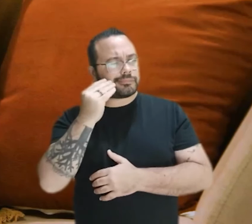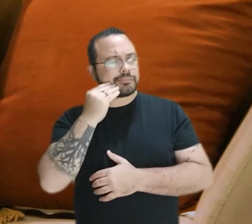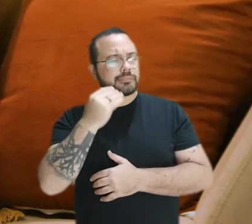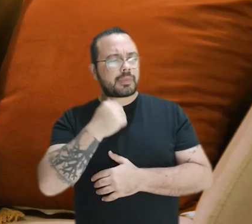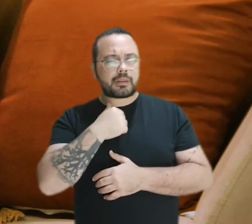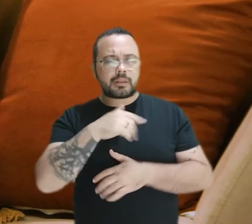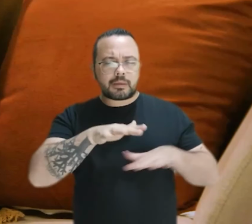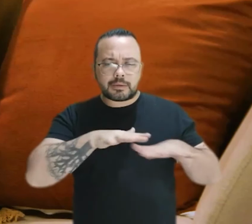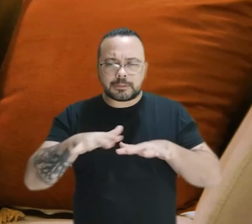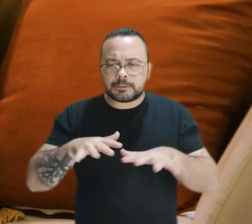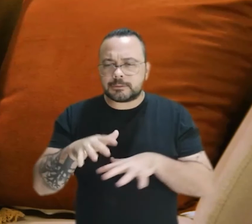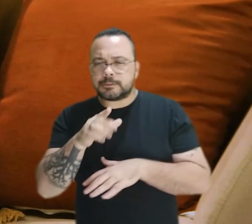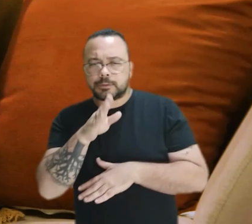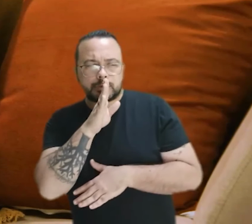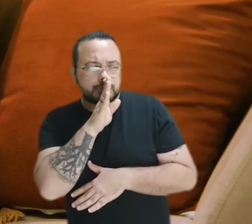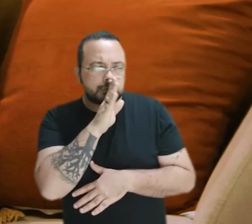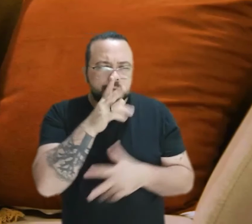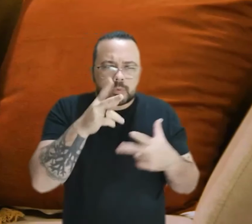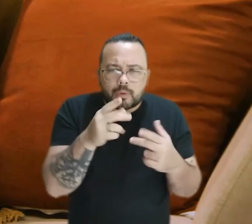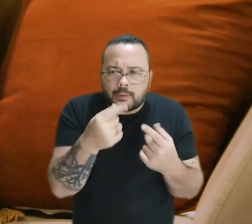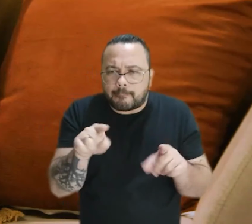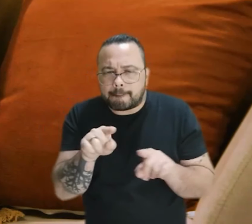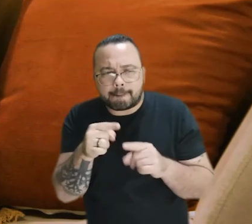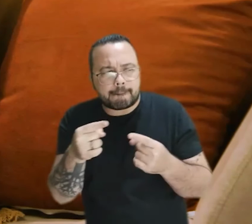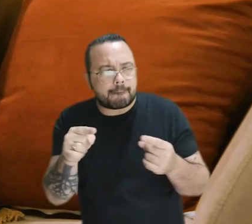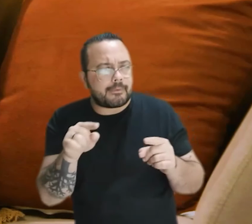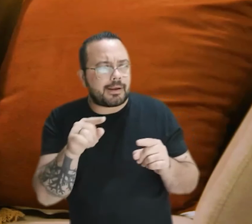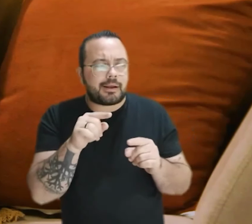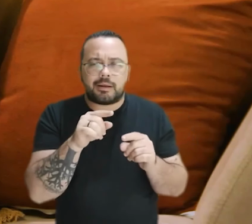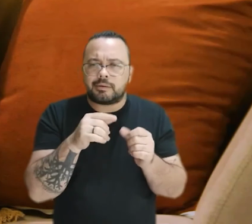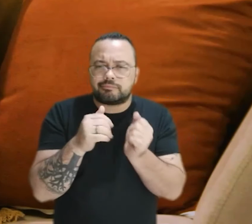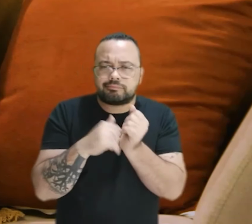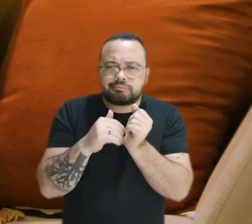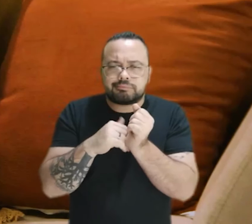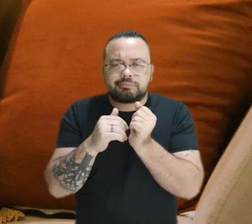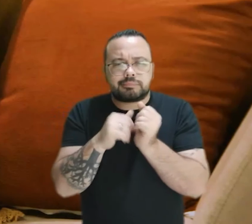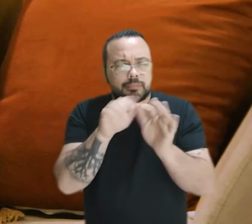sussurrando, como se fosse música e finjo que não vejo a bagunça.